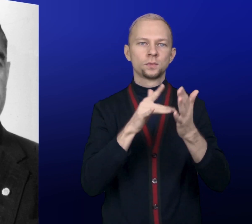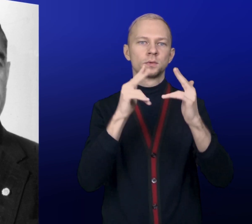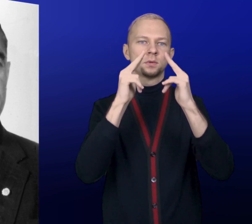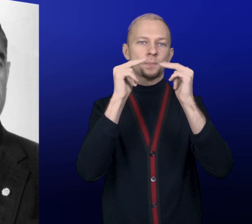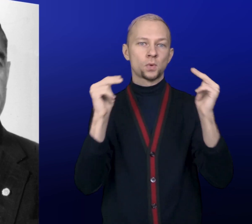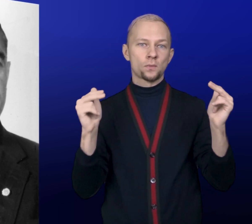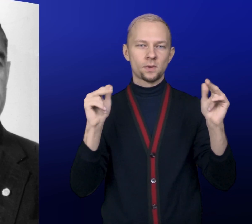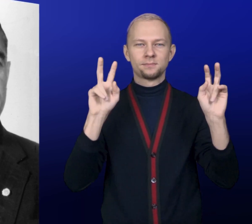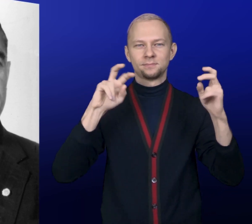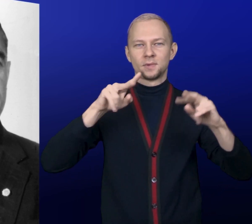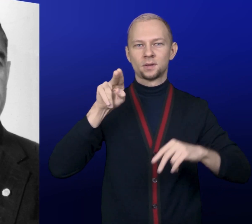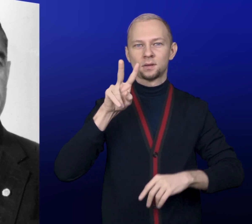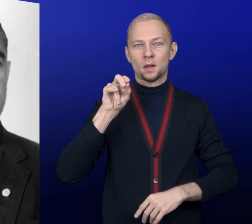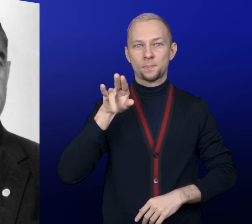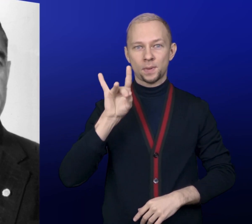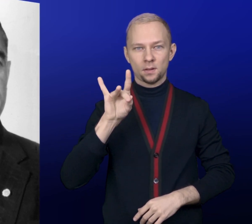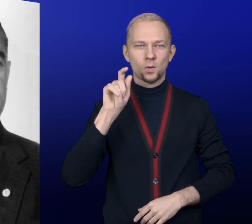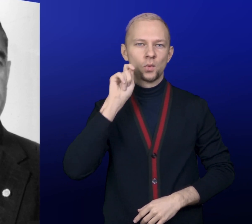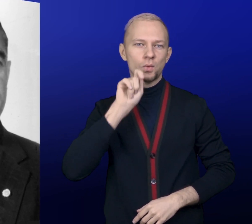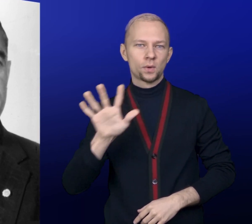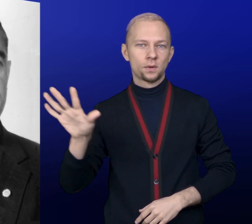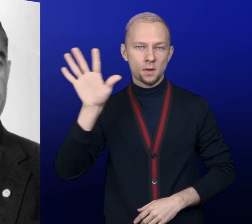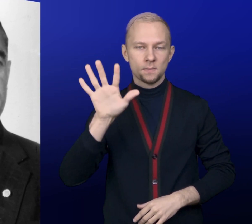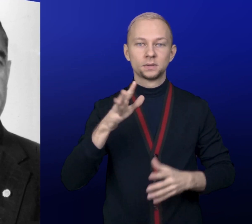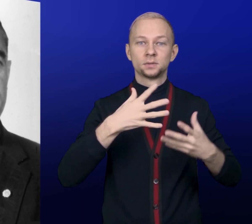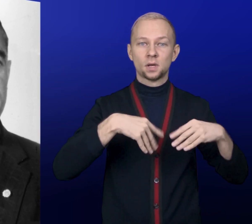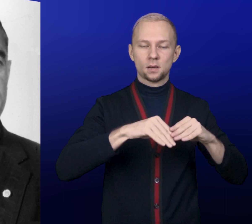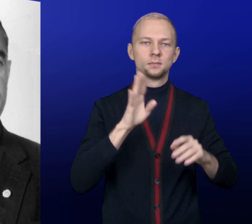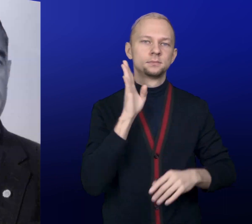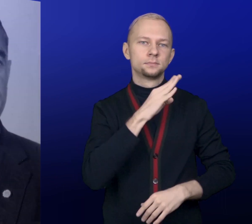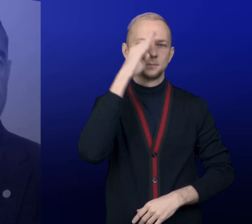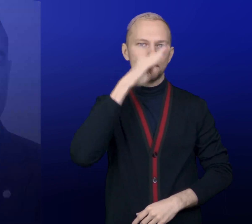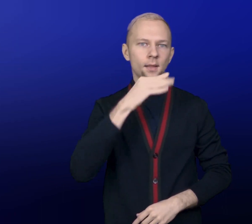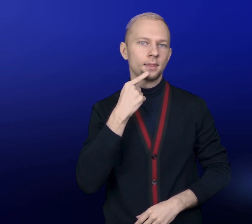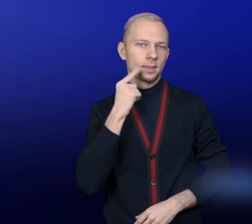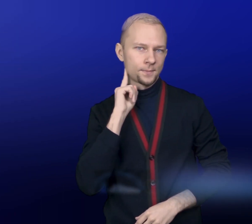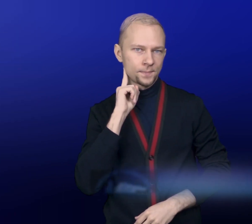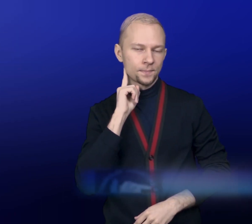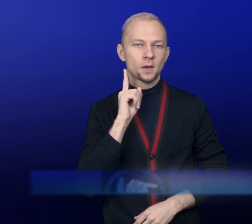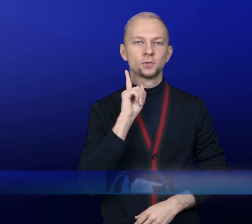в Днепропетровске в семье глухих родителей.